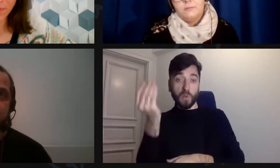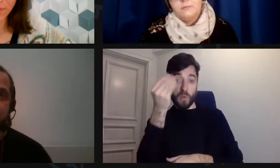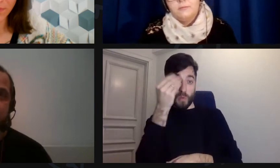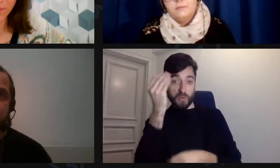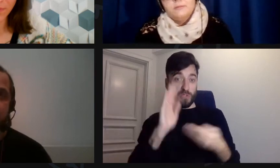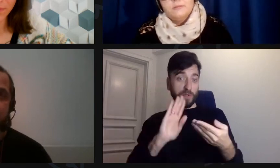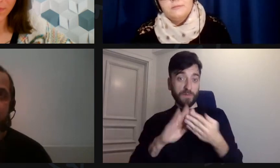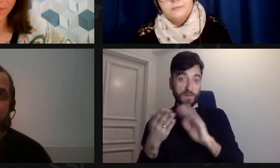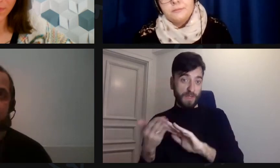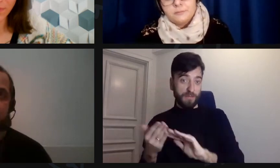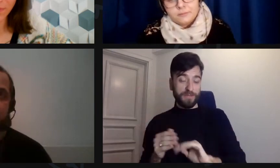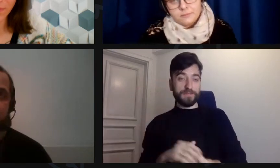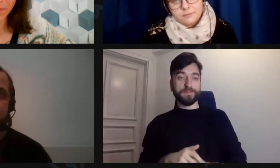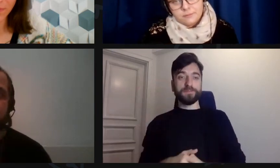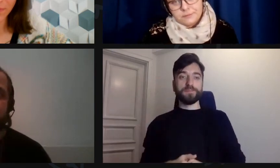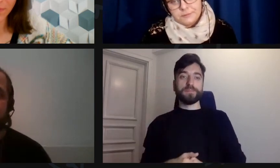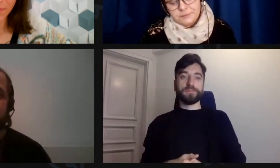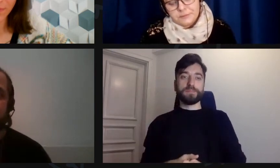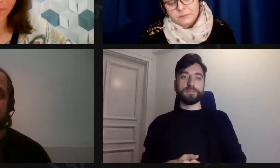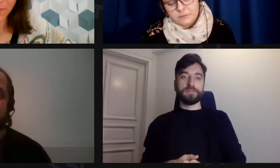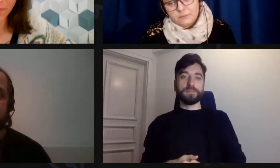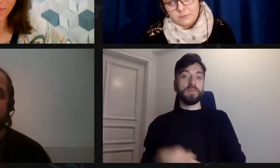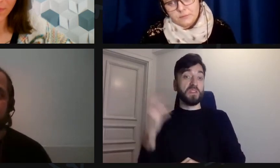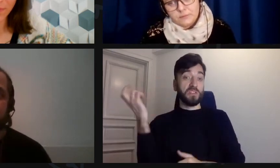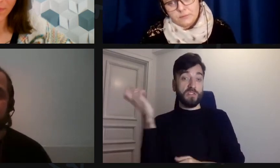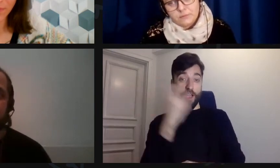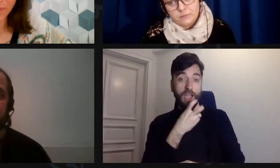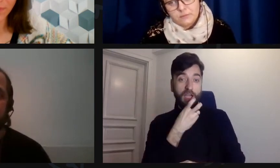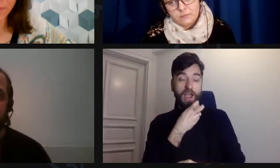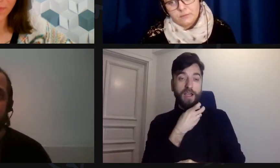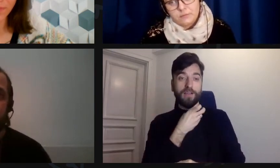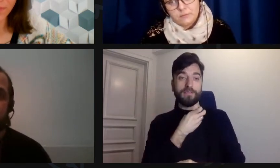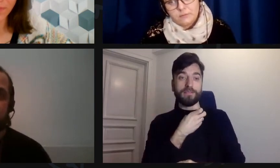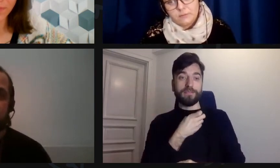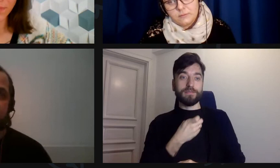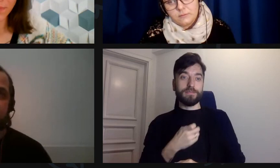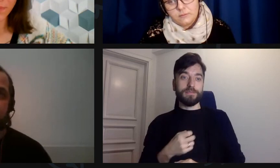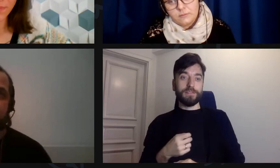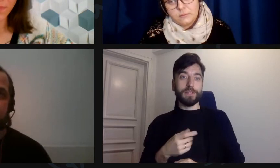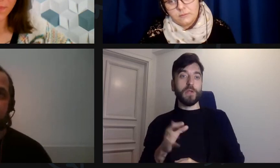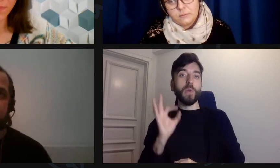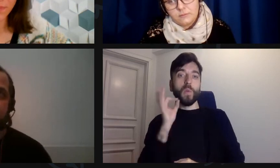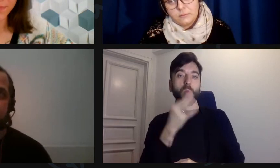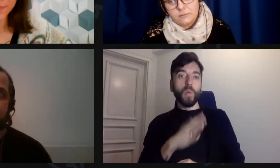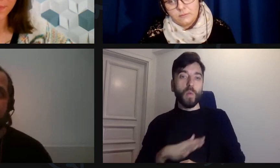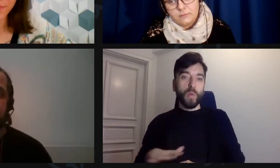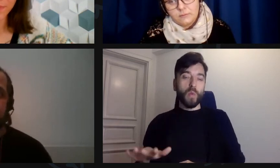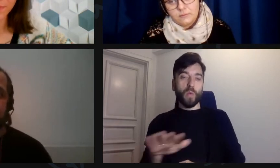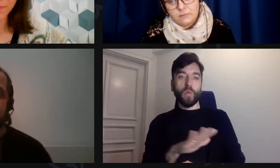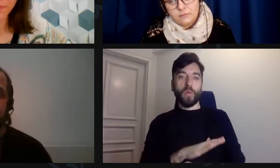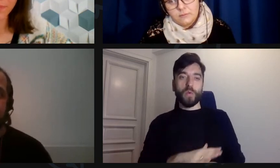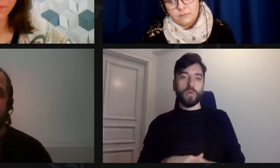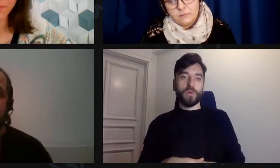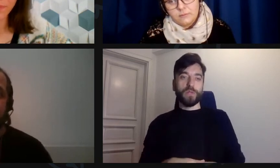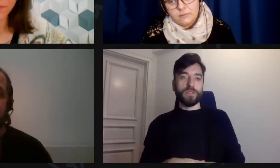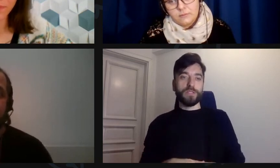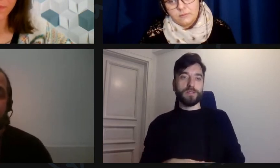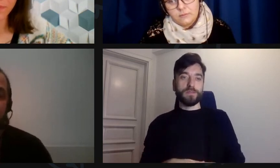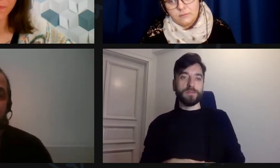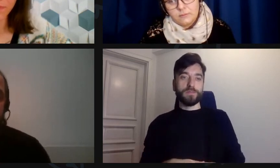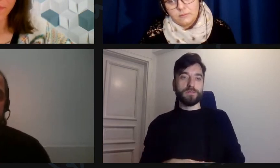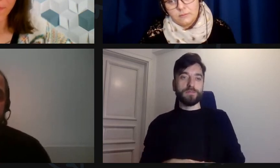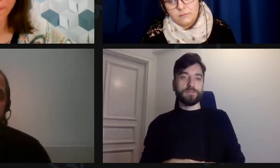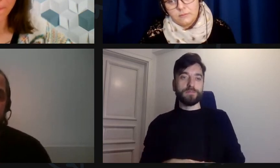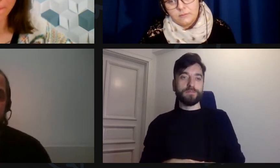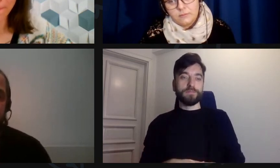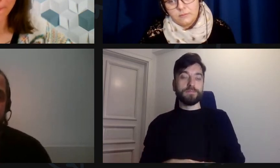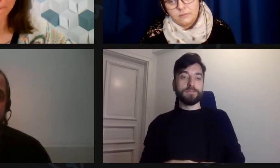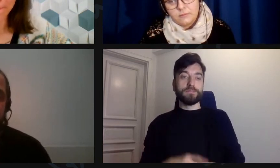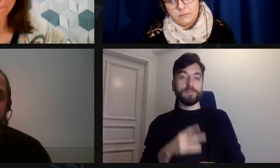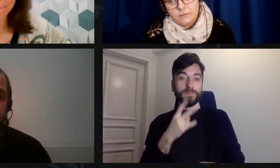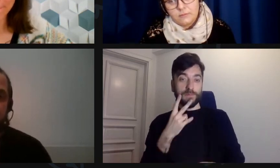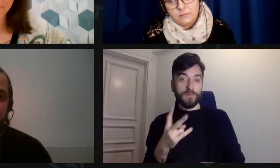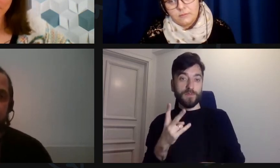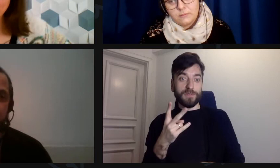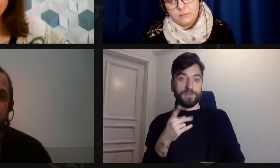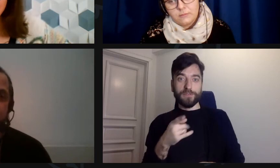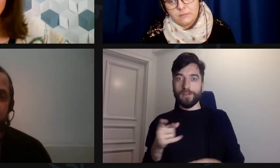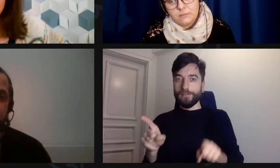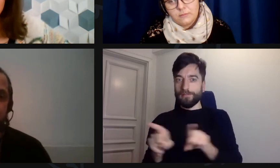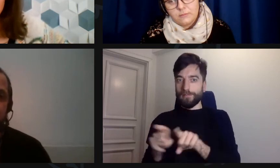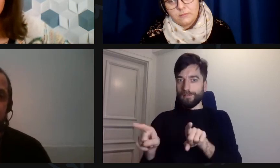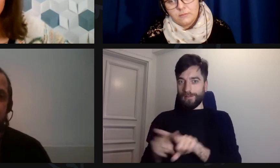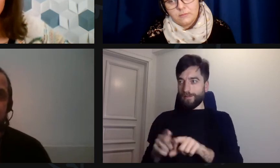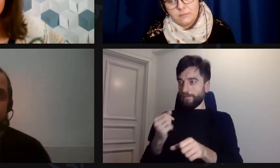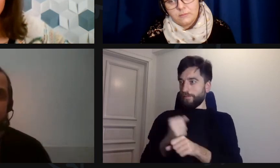Ciekawe jest to, że ludzie młodzi widzą, że robią to tak samo, są w tym mocno.